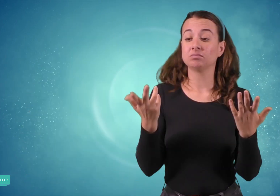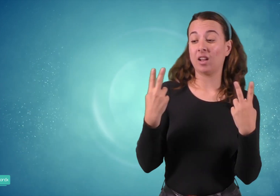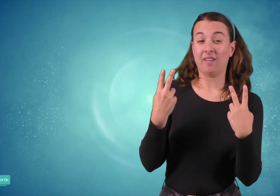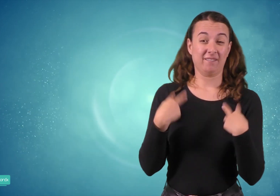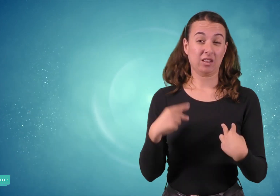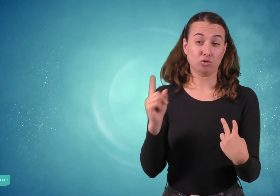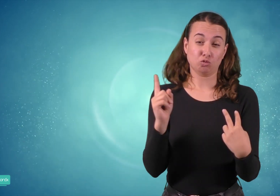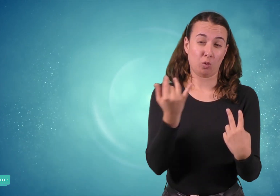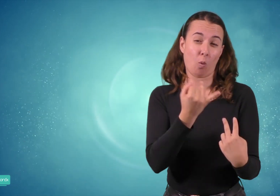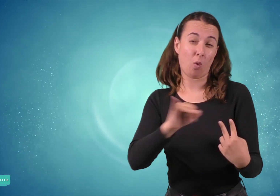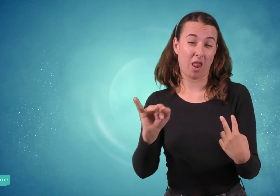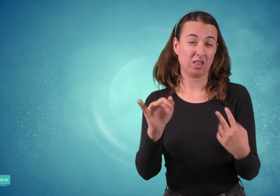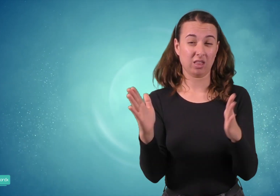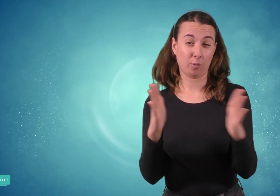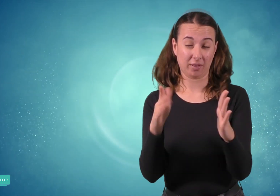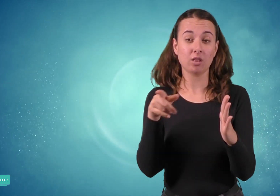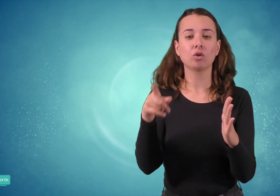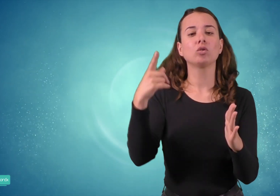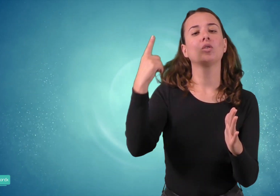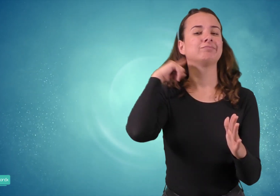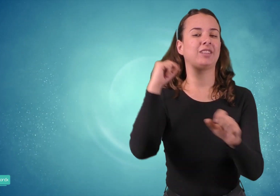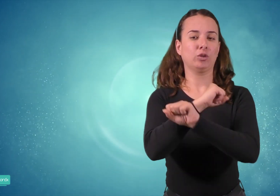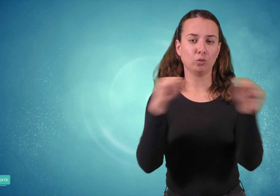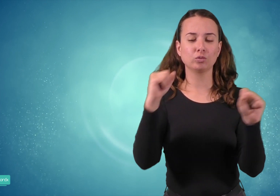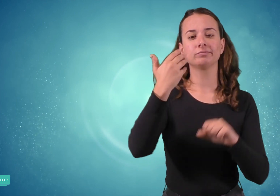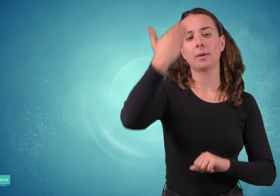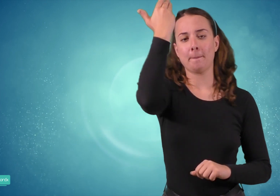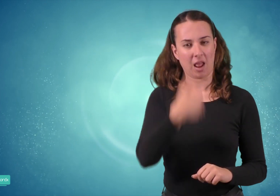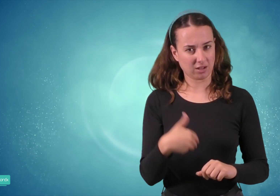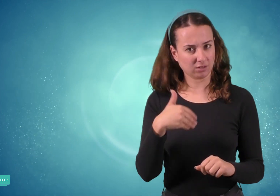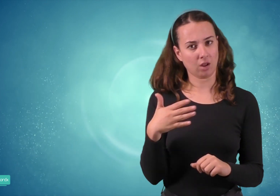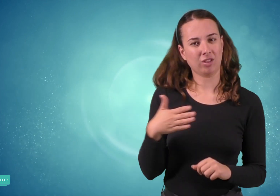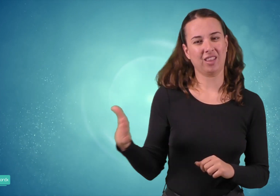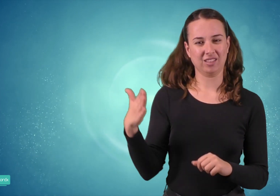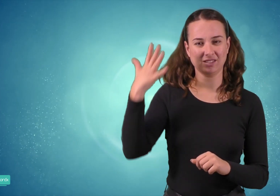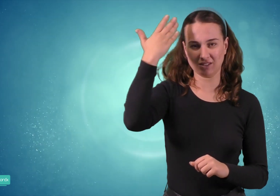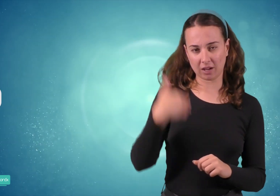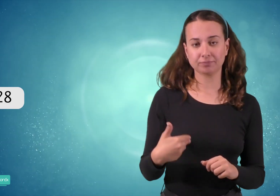Negli ultimi anni di vita, viene colpito da un ictus che lo lascia paralizzato sul lato destro.